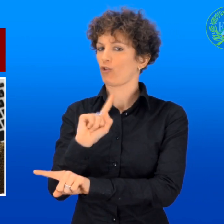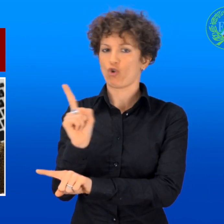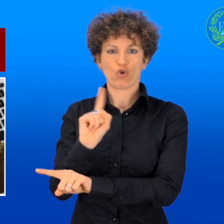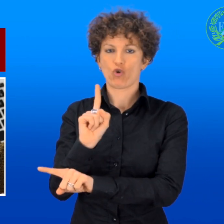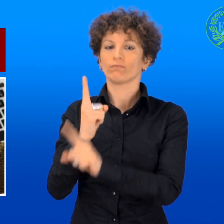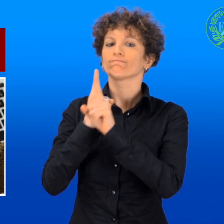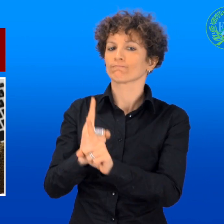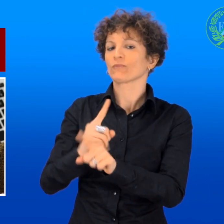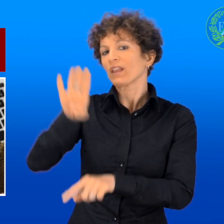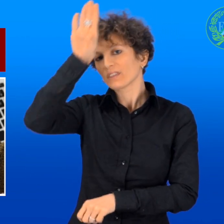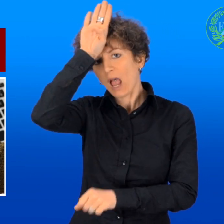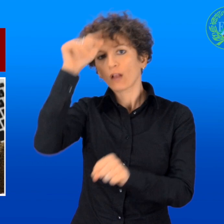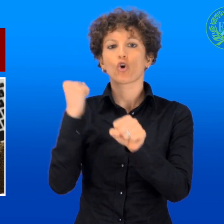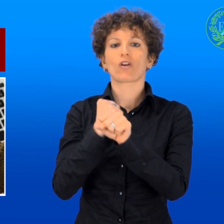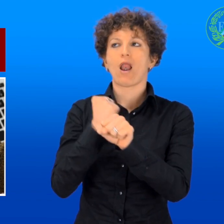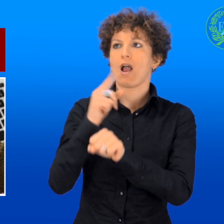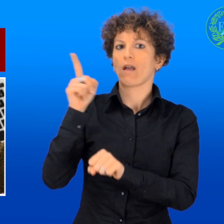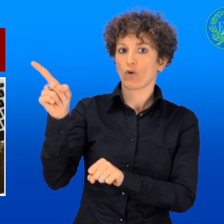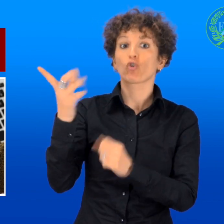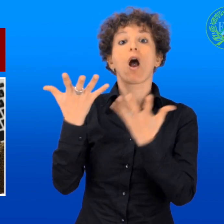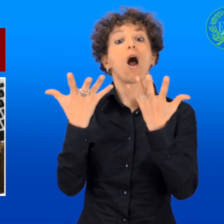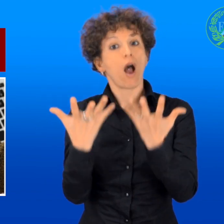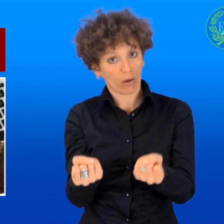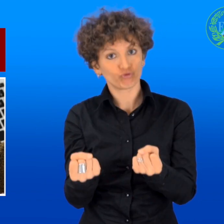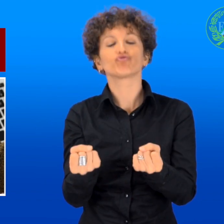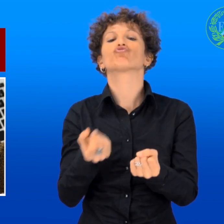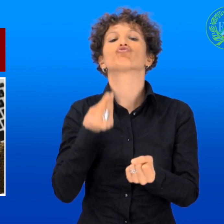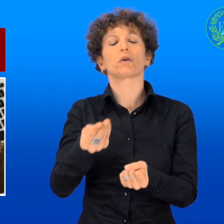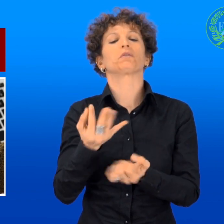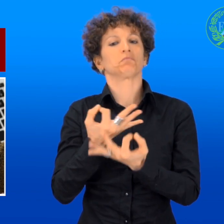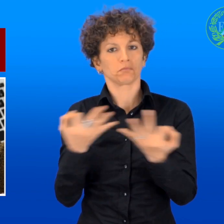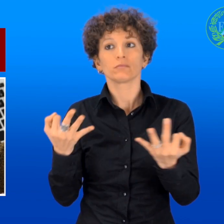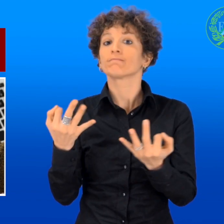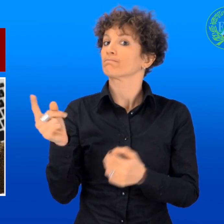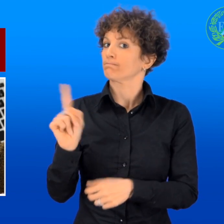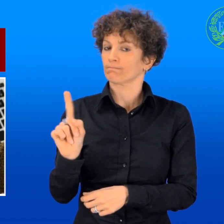ma l’obbligo di concedere lo smart working ai lavoratori cd “fragili” termina il 28 febbraio 2022,